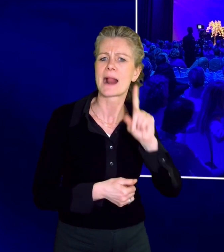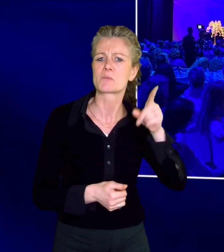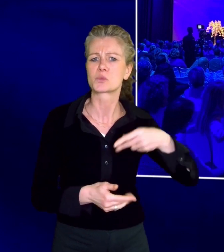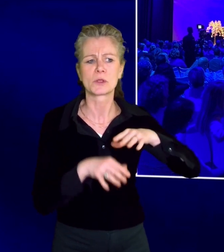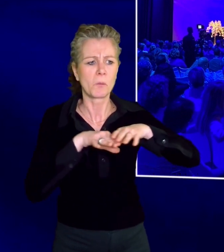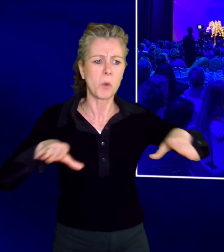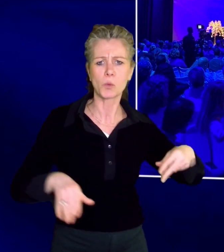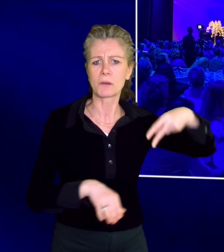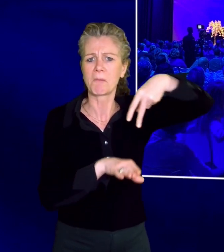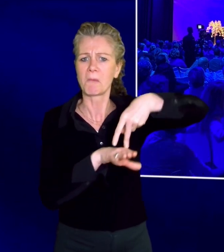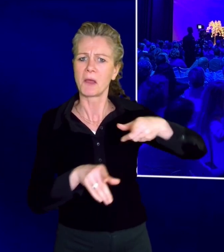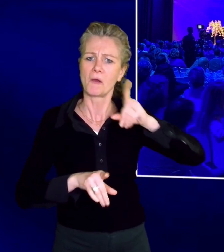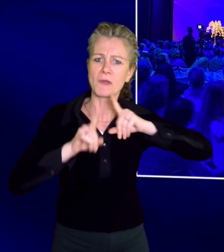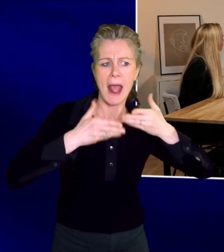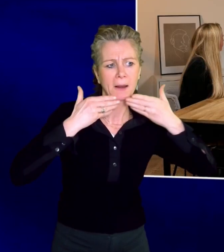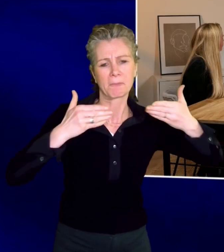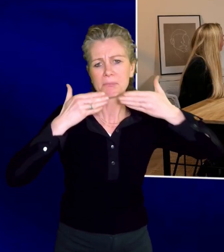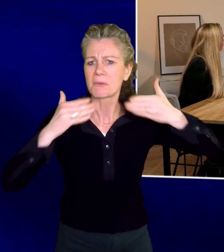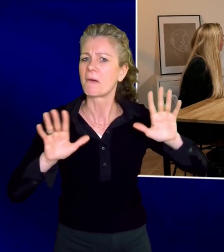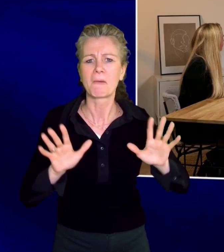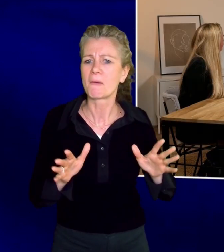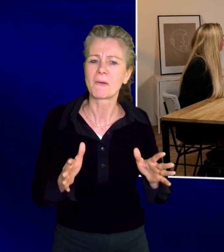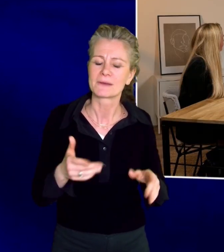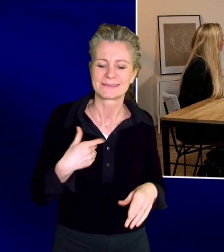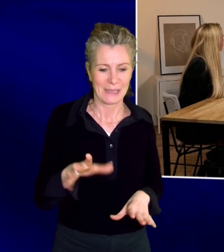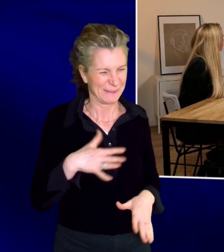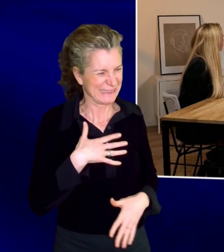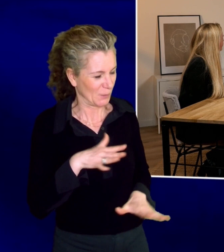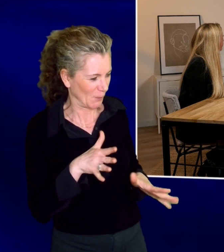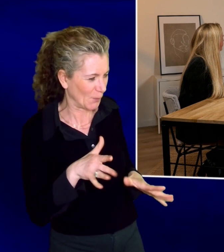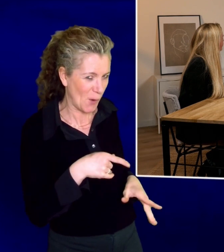Je hebt zelfs 'n beetje schroom bij deze foto? -Ja, ik vind het heel lastig: 'Kijk mij nou'.